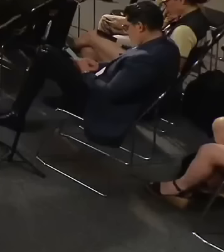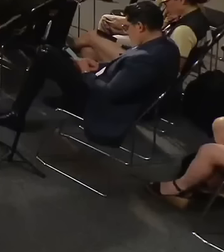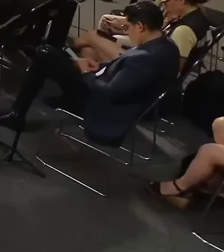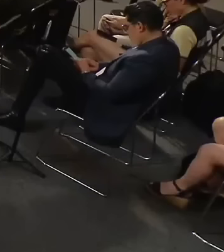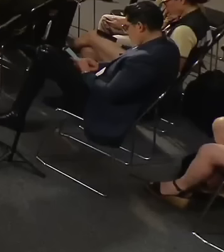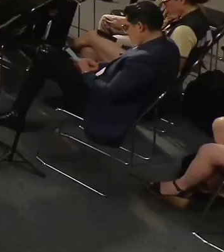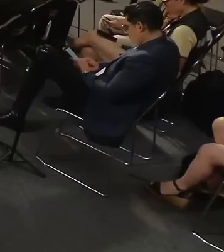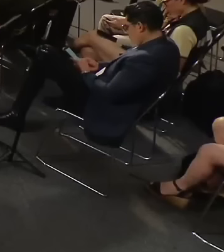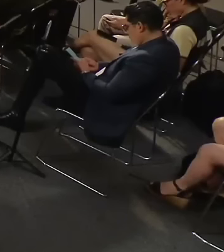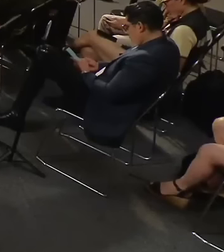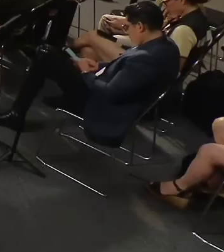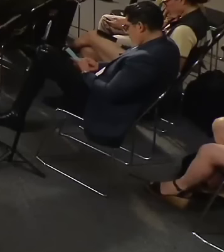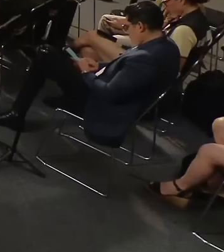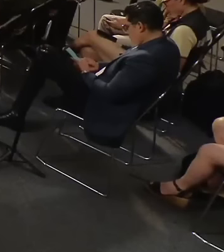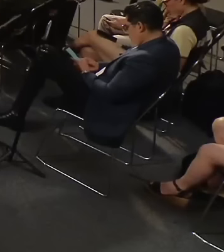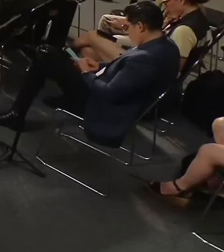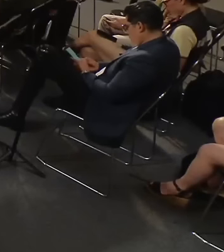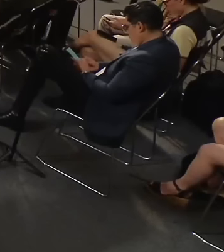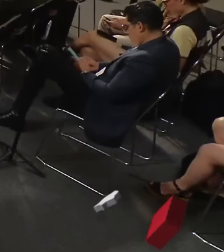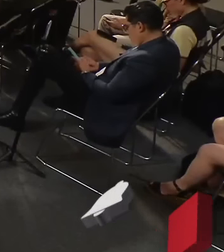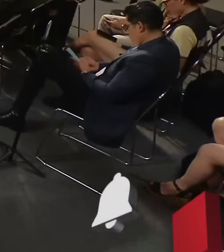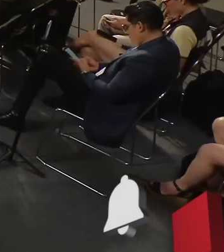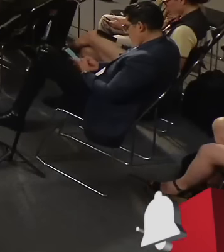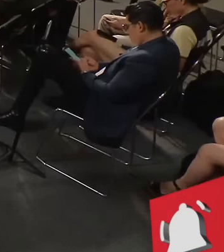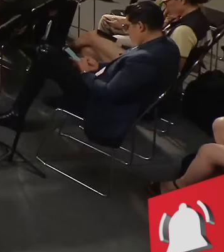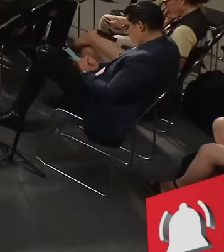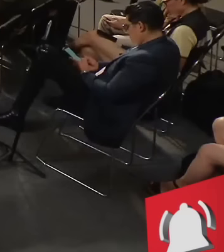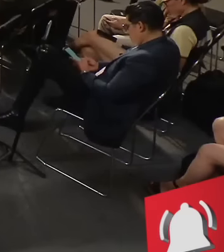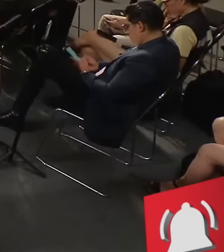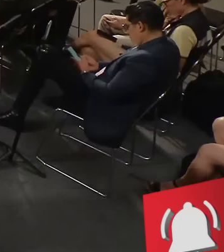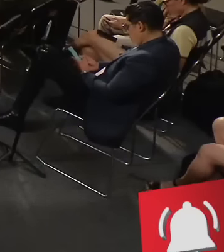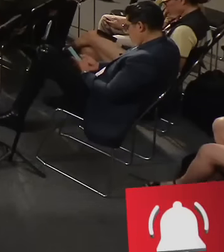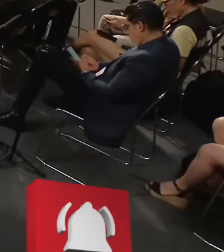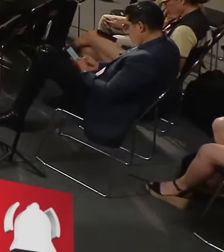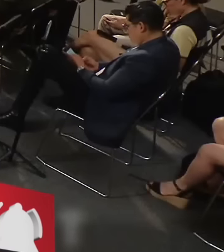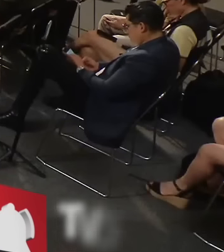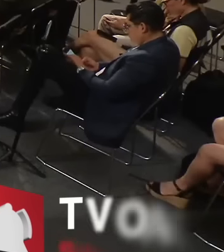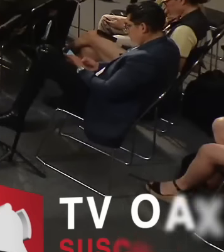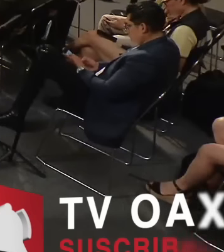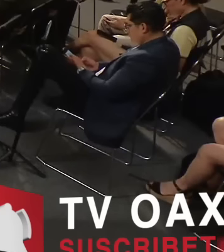centros de cuidado infantil y otros servicios de cuidado dentro de parques industriales bajo